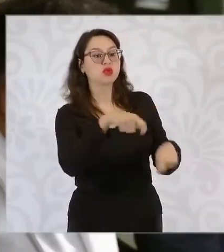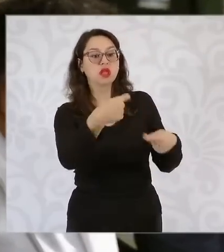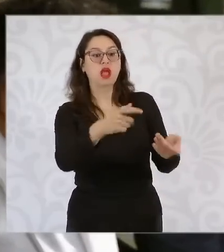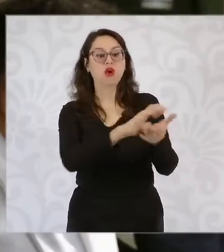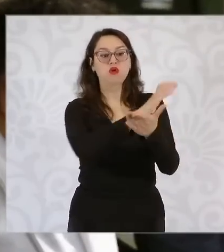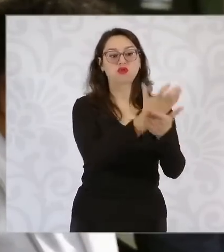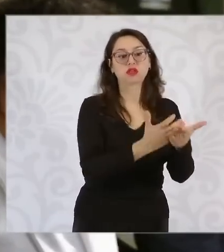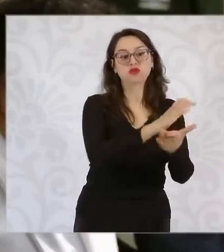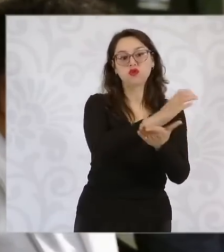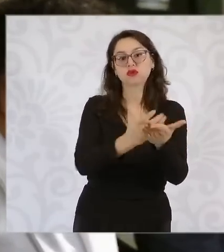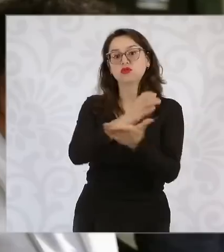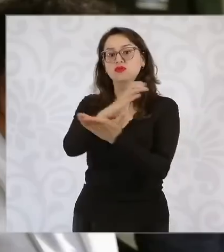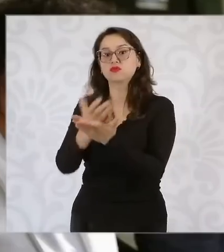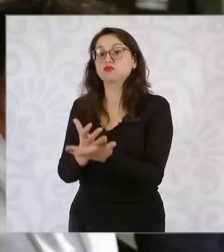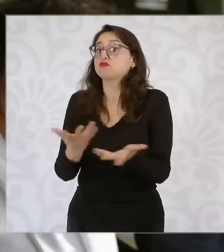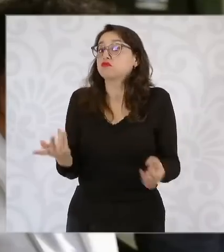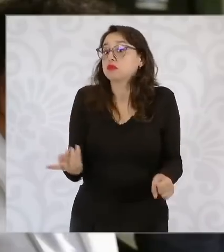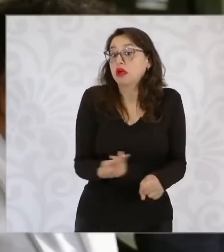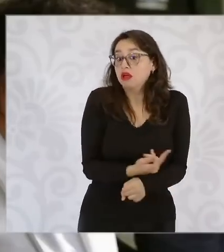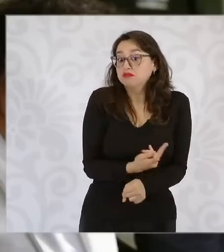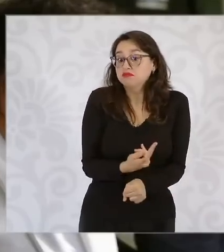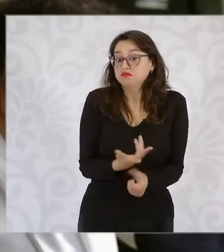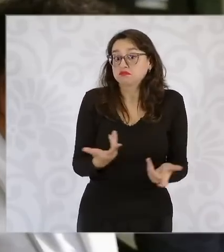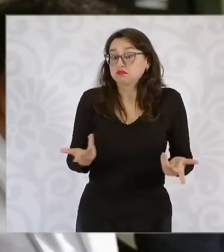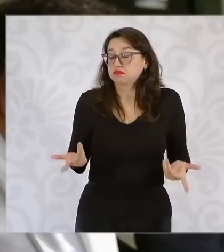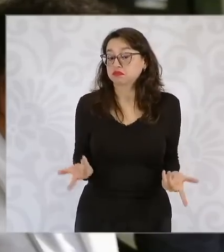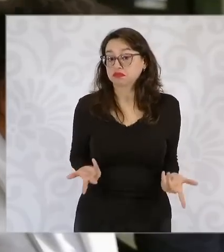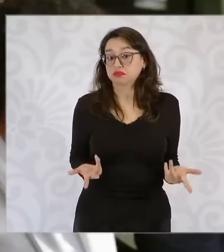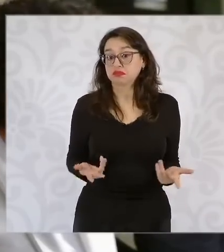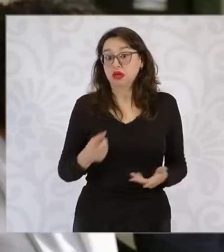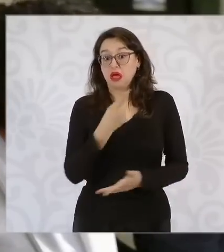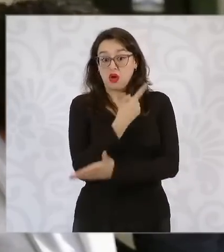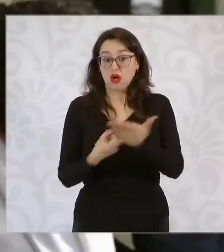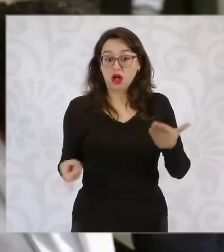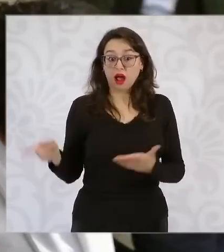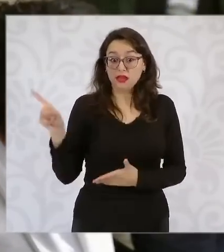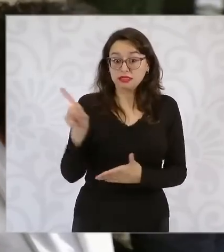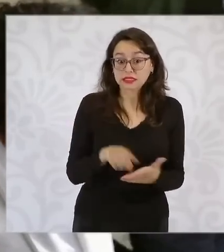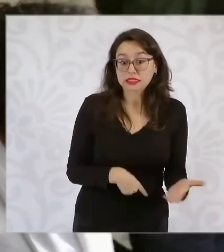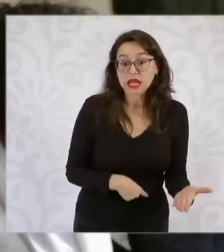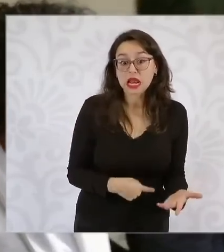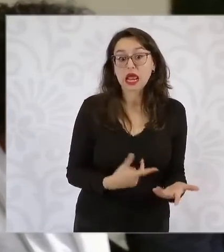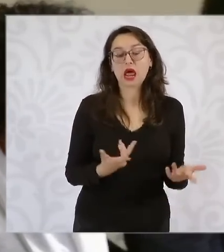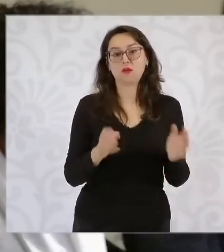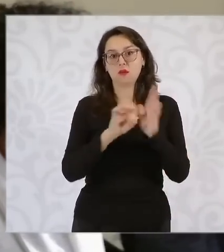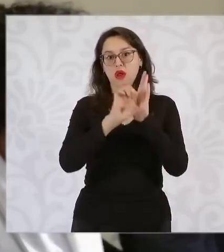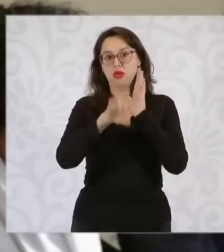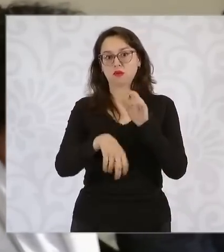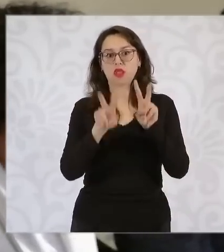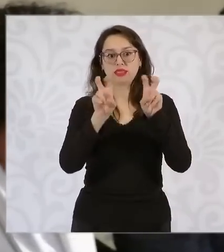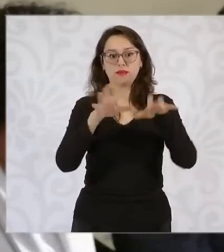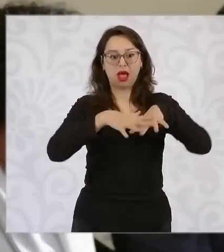Peña Nieto saber si se van a eh revertir los contratos de aguas profundas y aguas someras